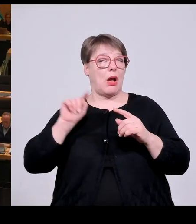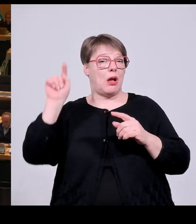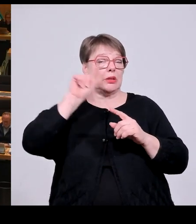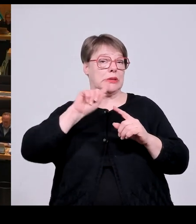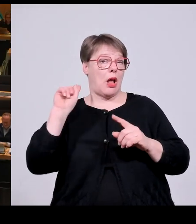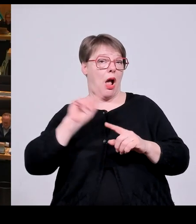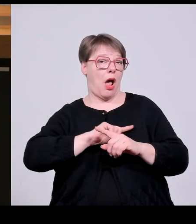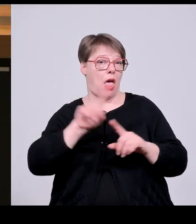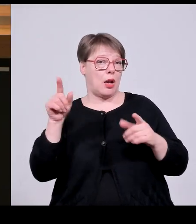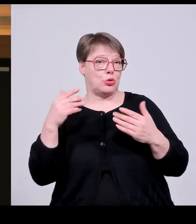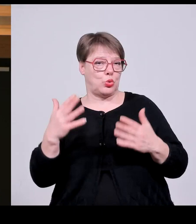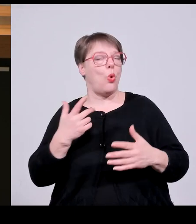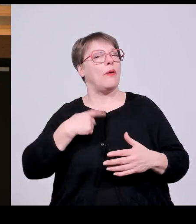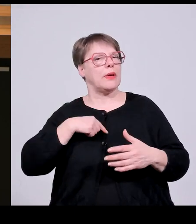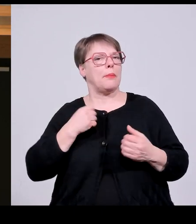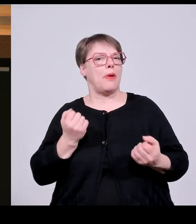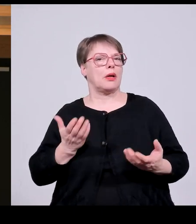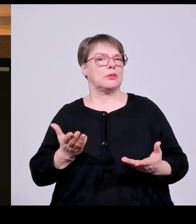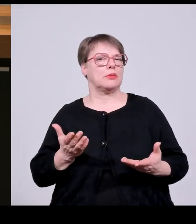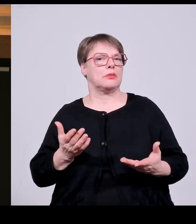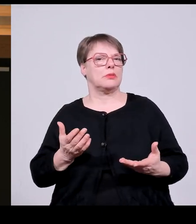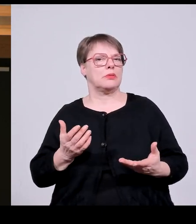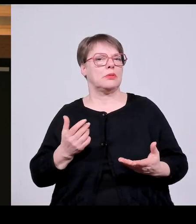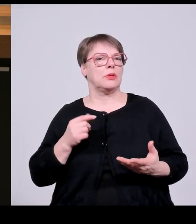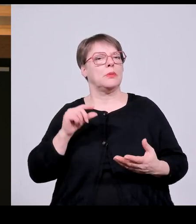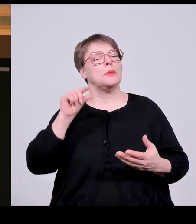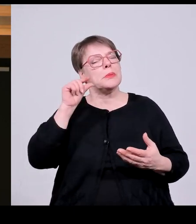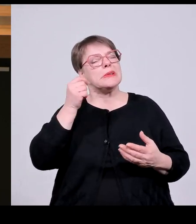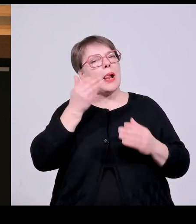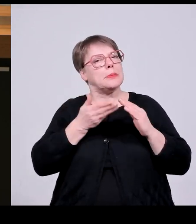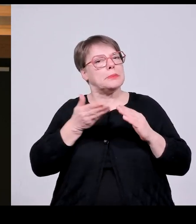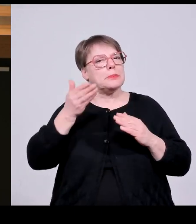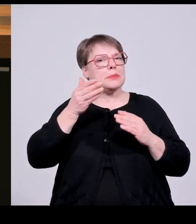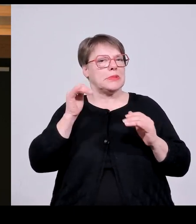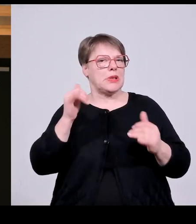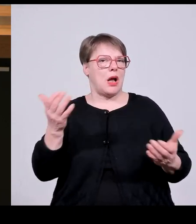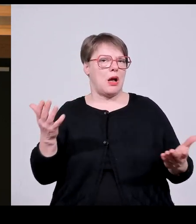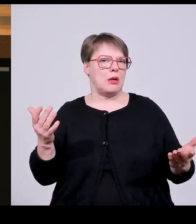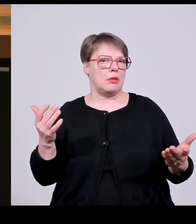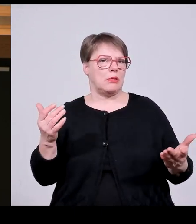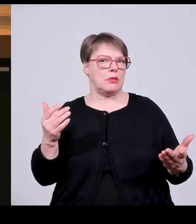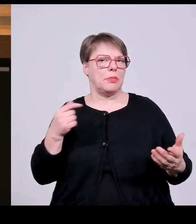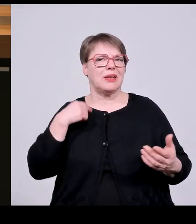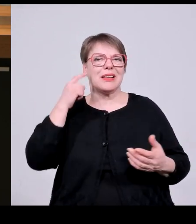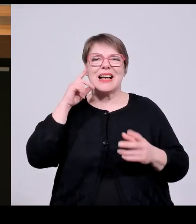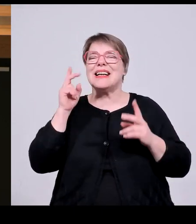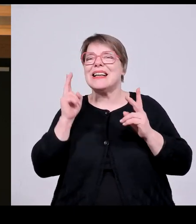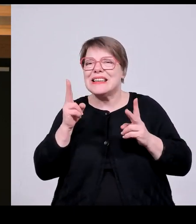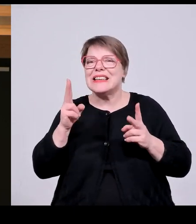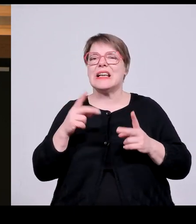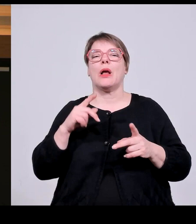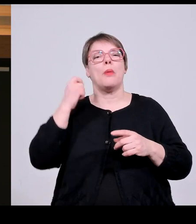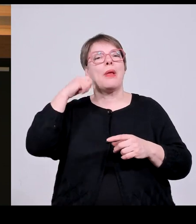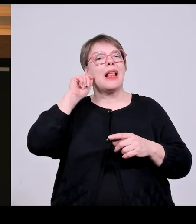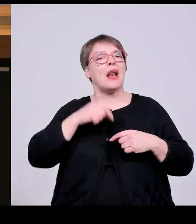Wir haben von großen Fachkräftemangel das wurde schon gesagt. In diesen Bereichen. Und wir als Berliner Koalition,